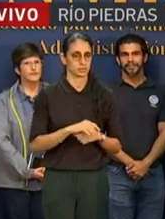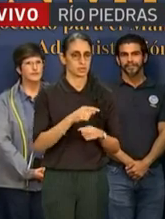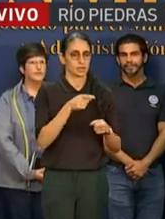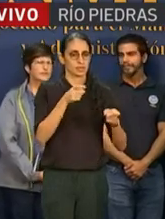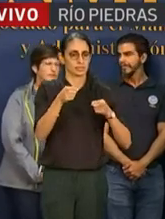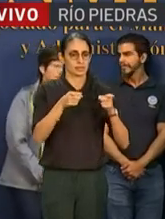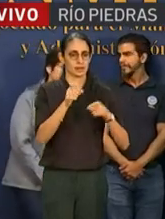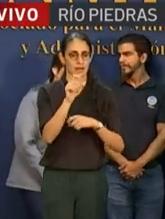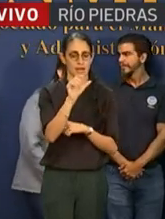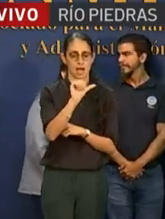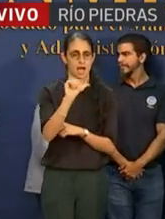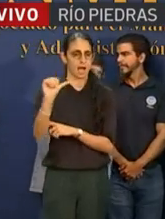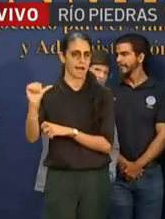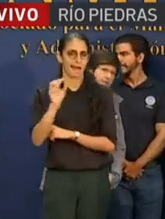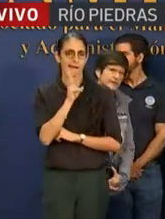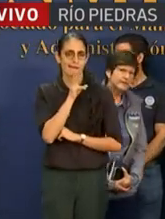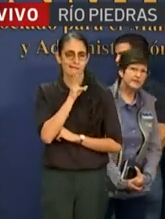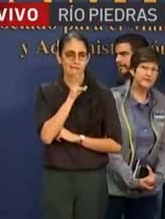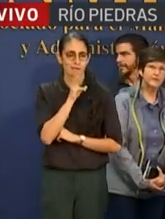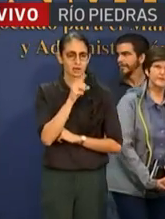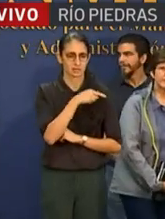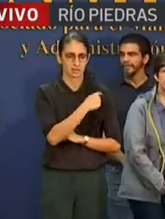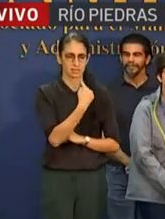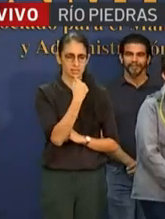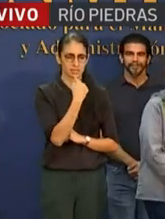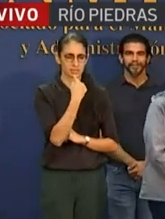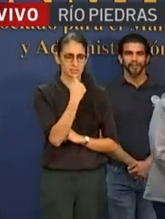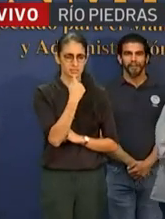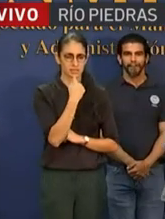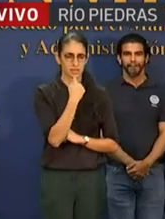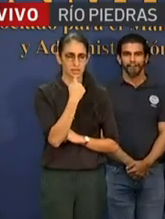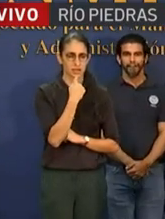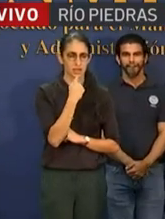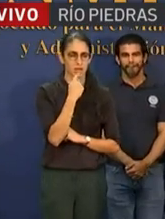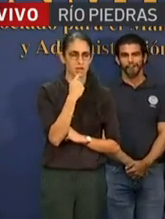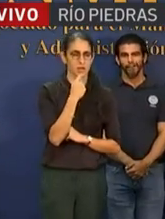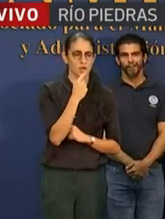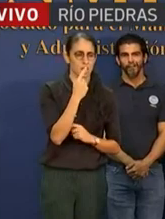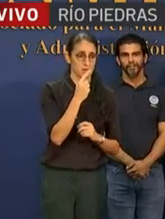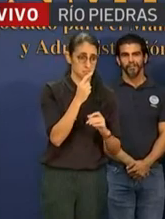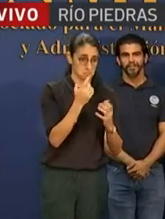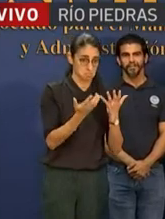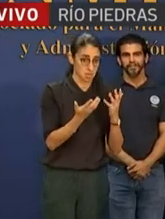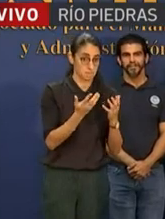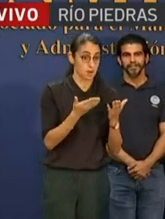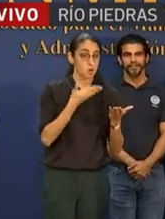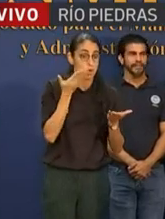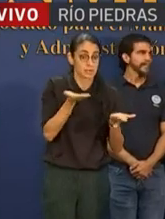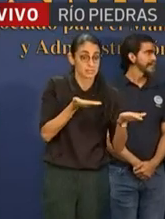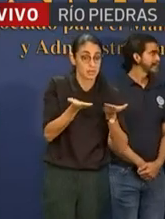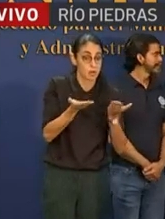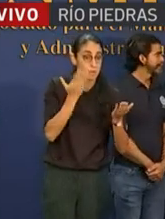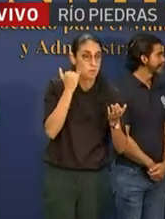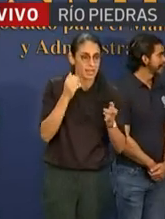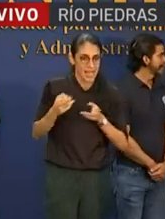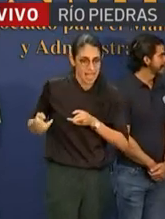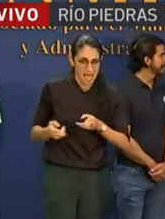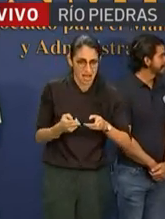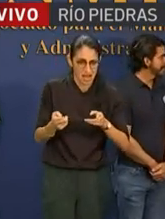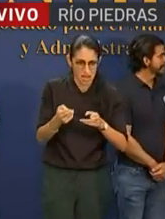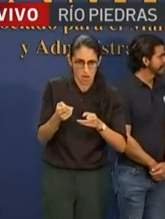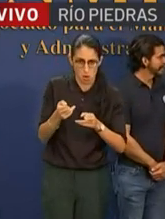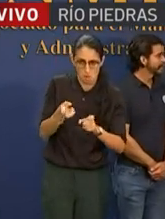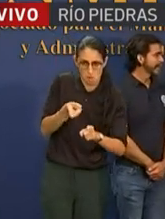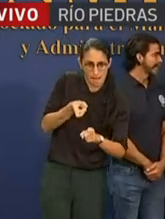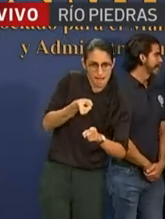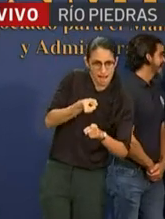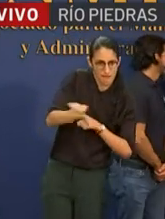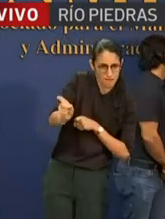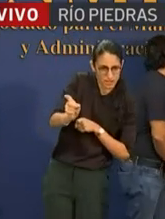¿TIENES OTRA PREGUNTA?